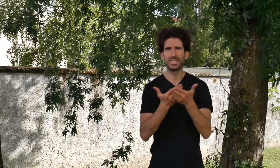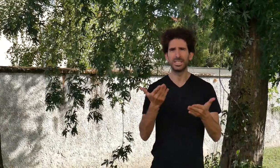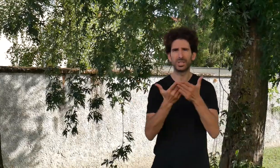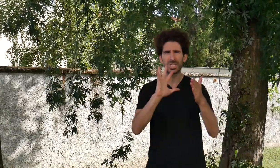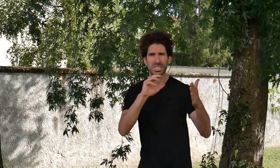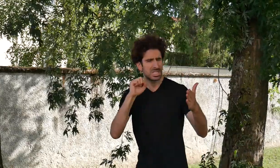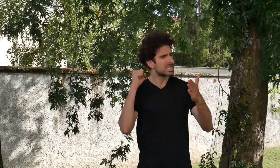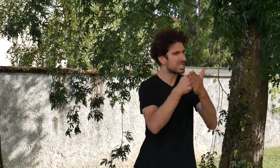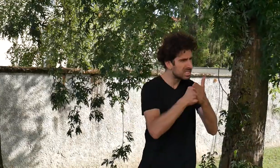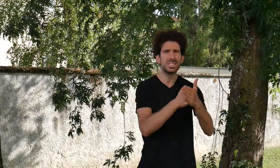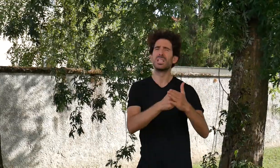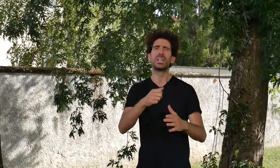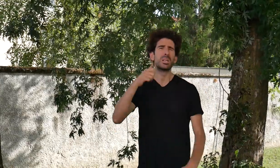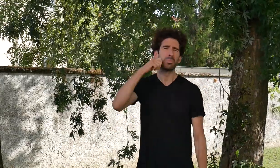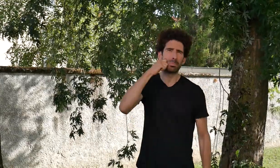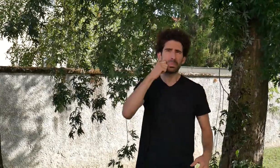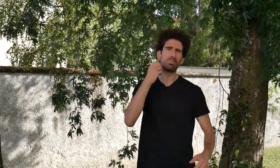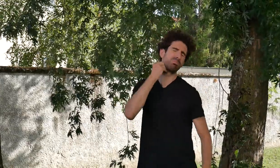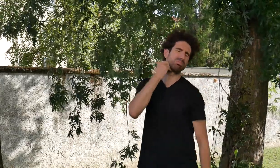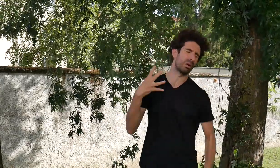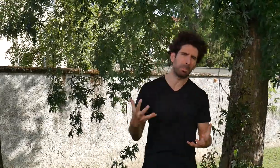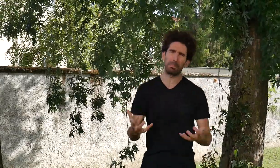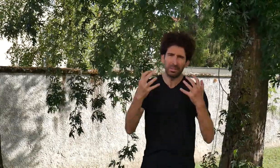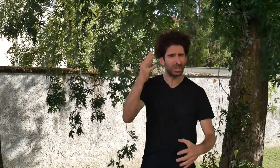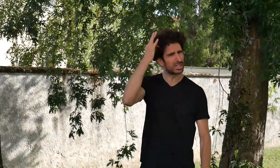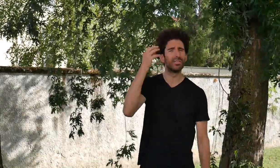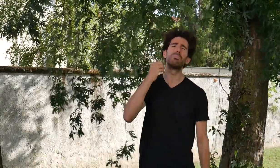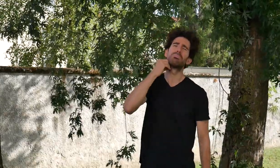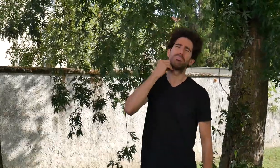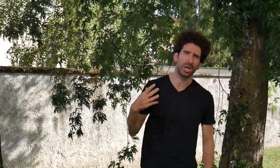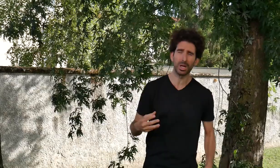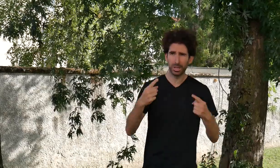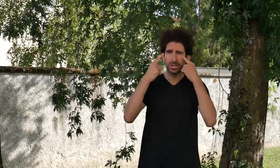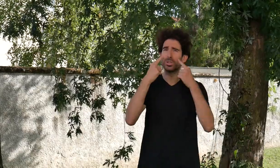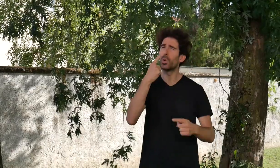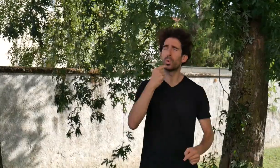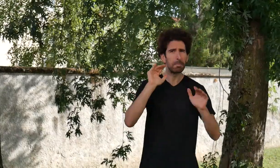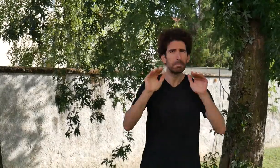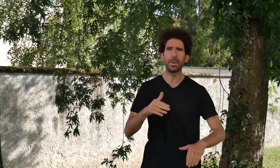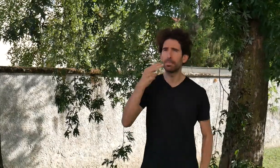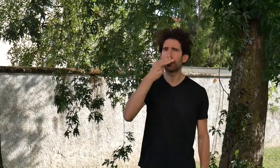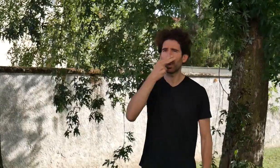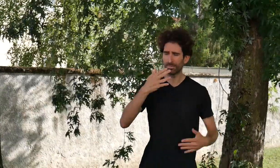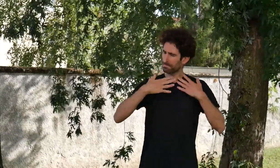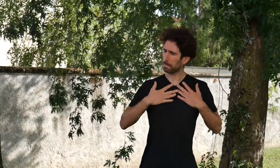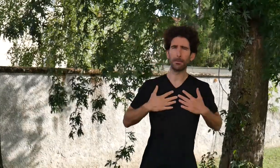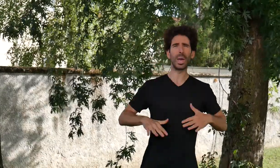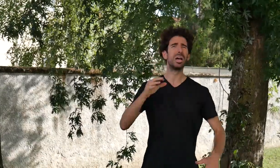Dans les situations extrêmes, la peau est entièrement blanche, les cheveux aussi et les yeux sont rouges, même chez les noirs.